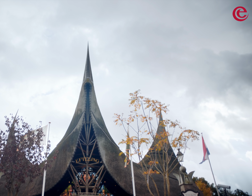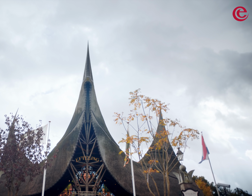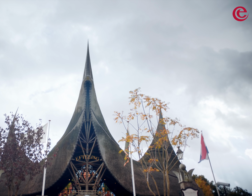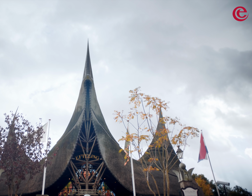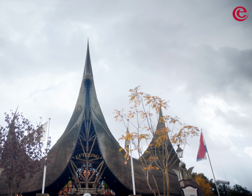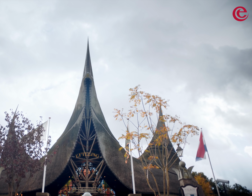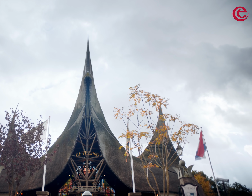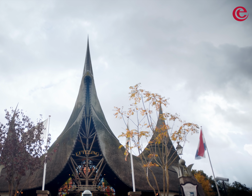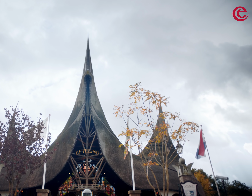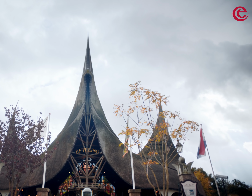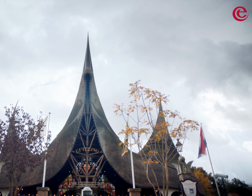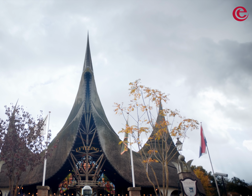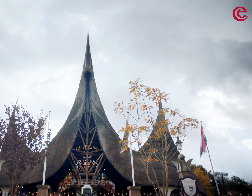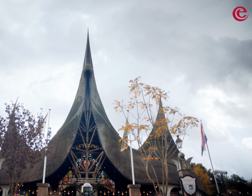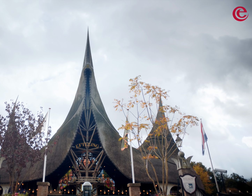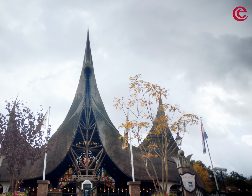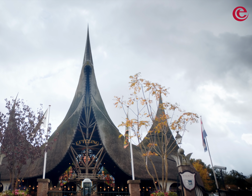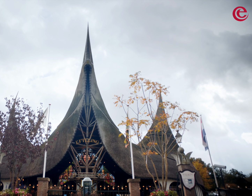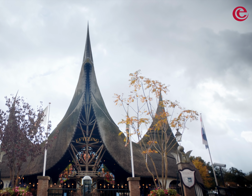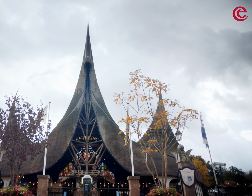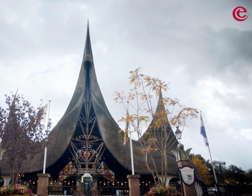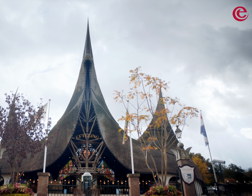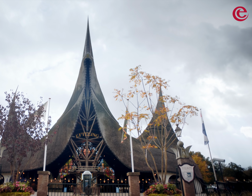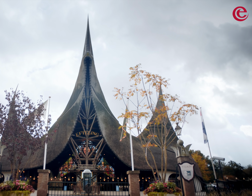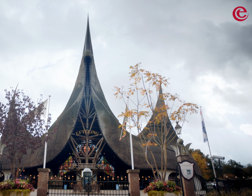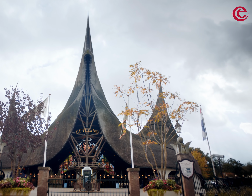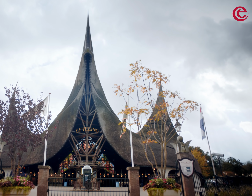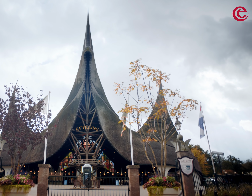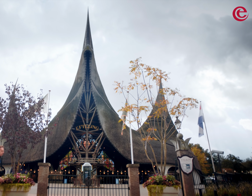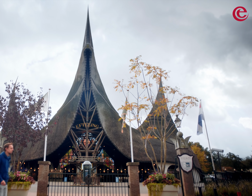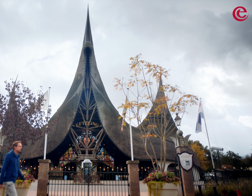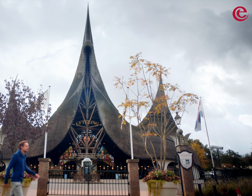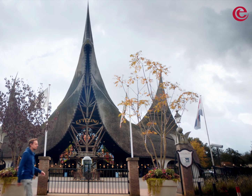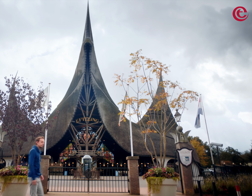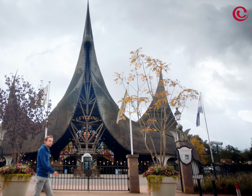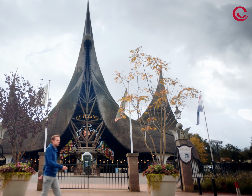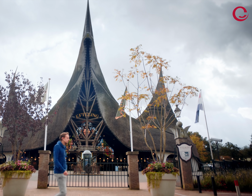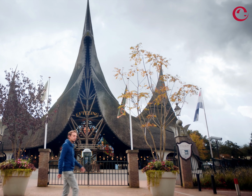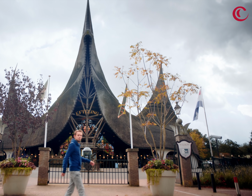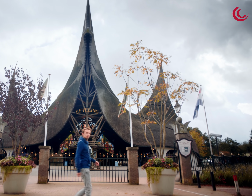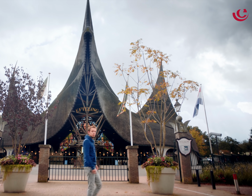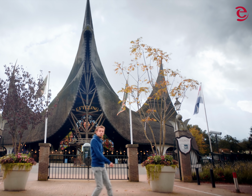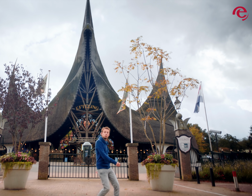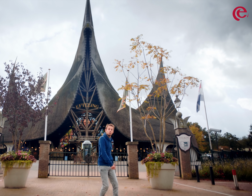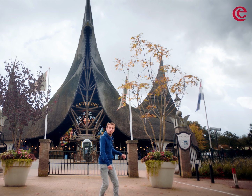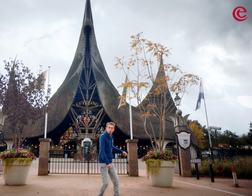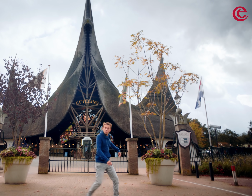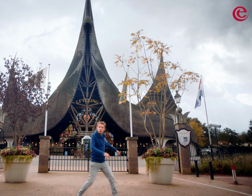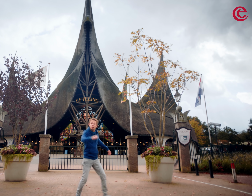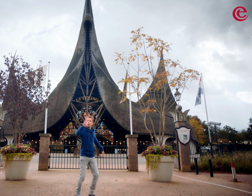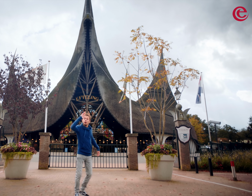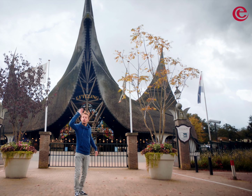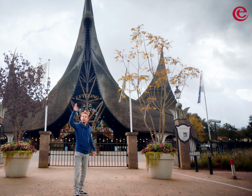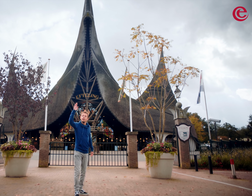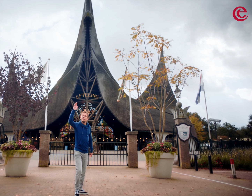Ervoor een enorm plein en wapperende vlaggen. *vrolijke achtergrondmuziek speelt* Er komt een man aanlopen met blond haar en een blauwe sweater.